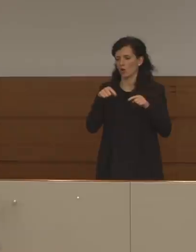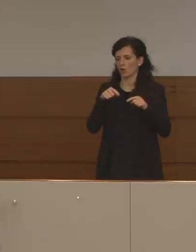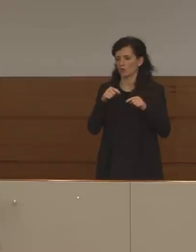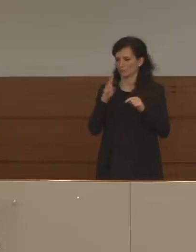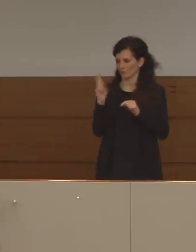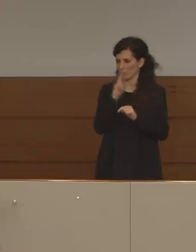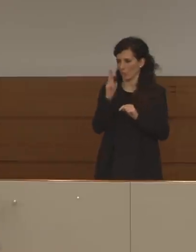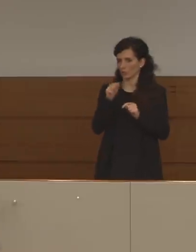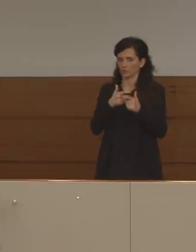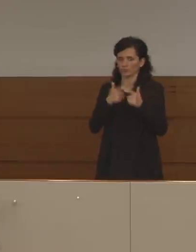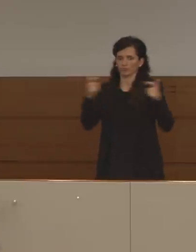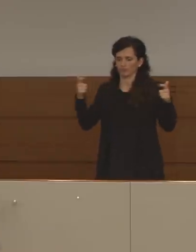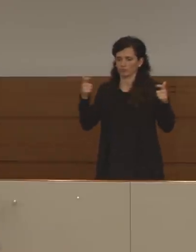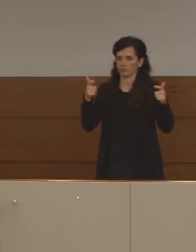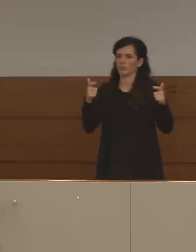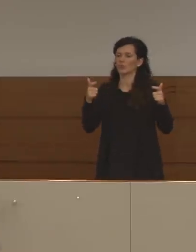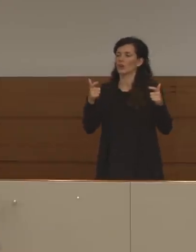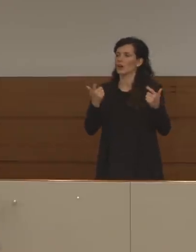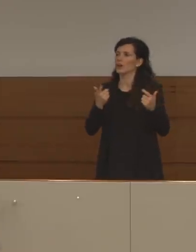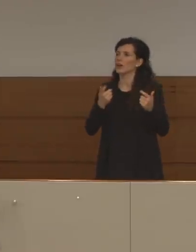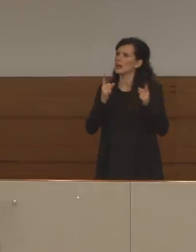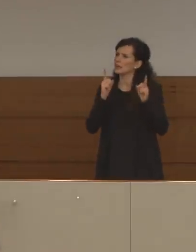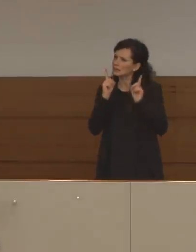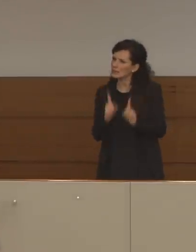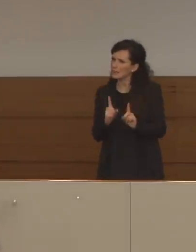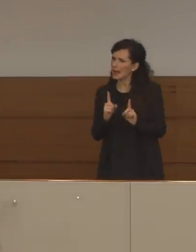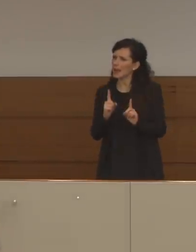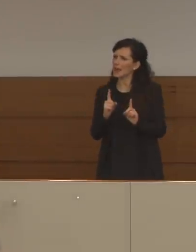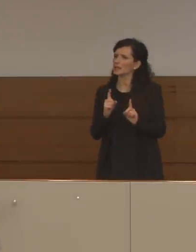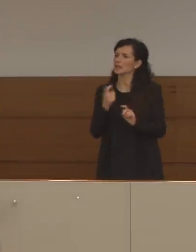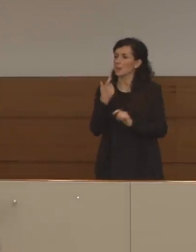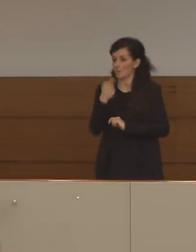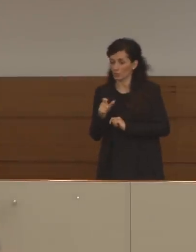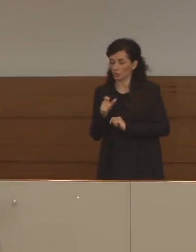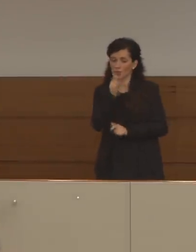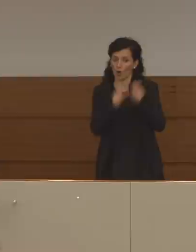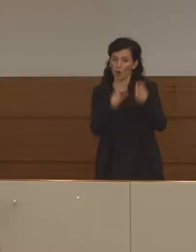anche dal fatto che molte persone perché molto anziane non sono state proprio